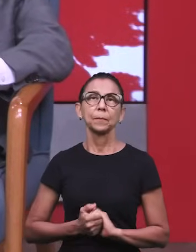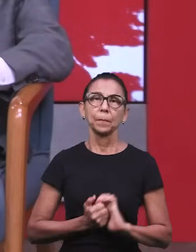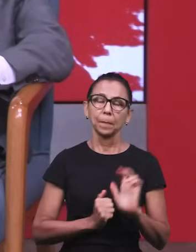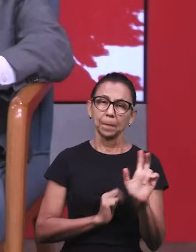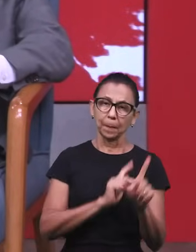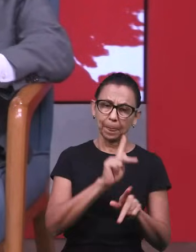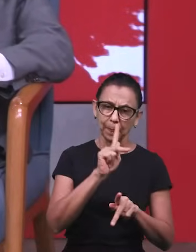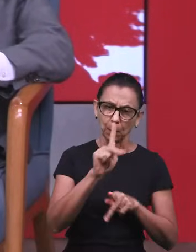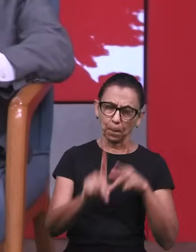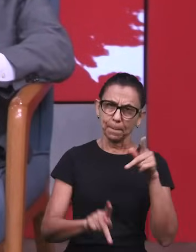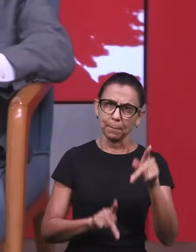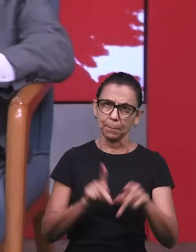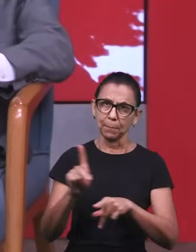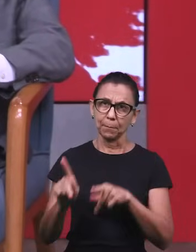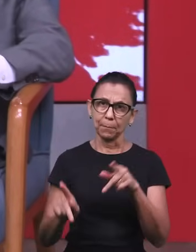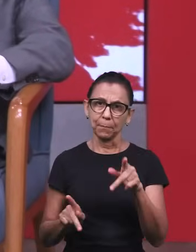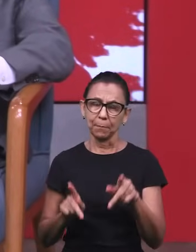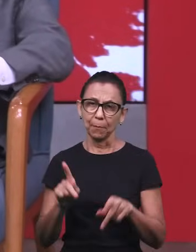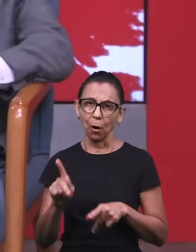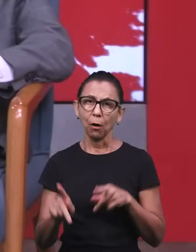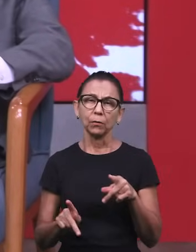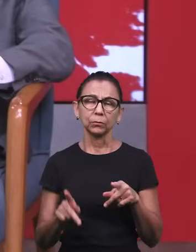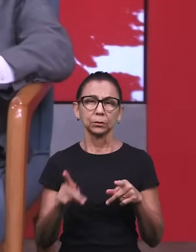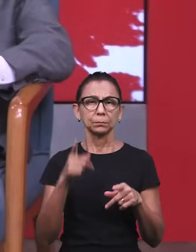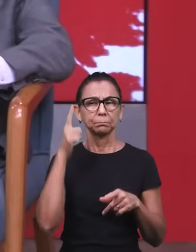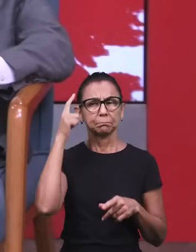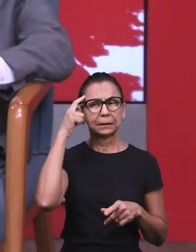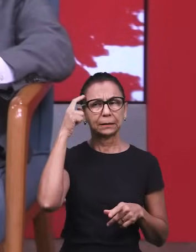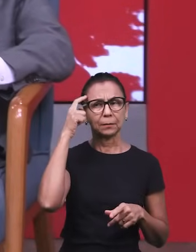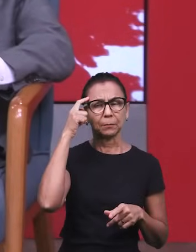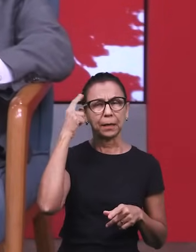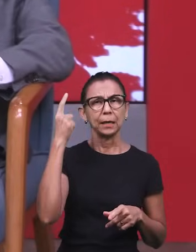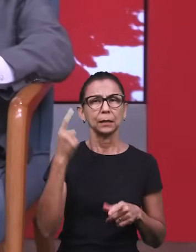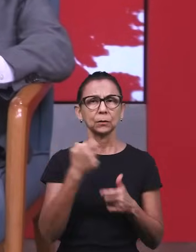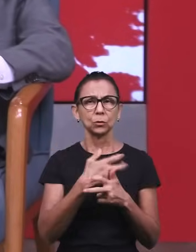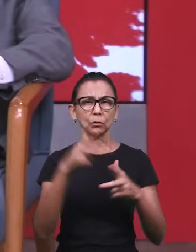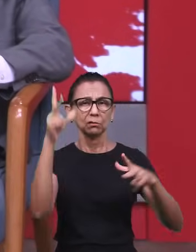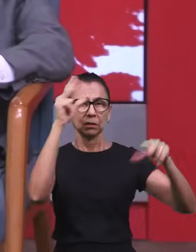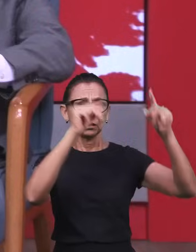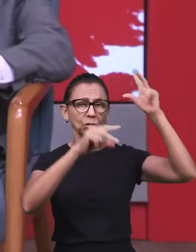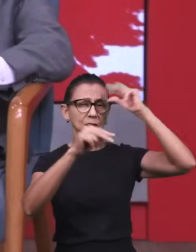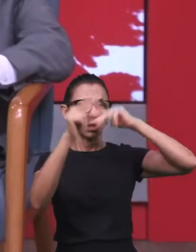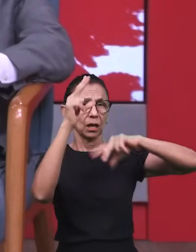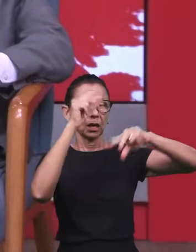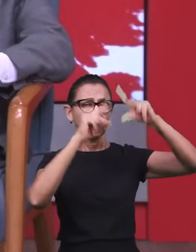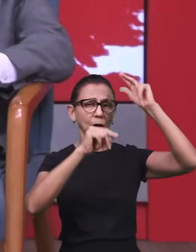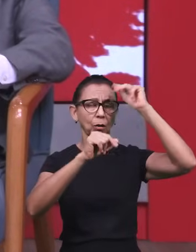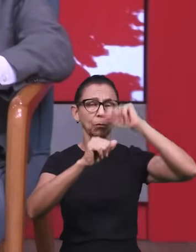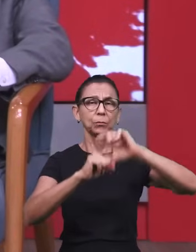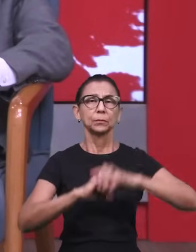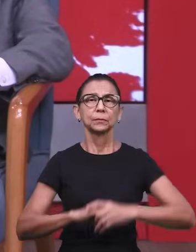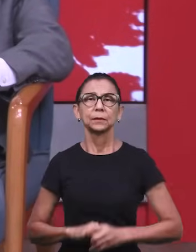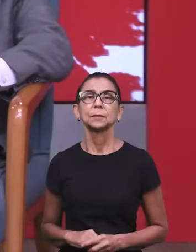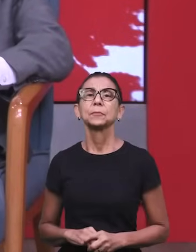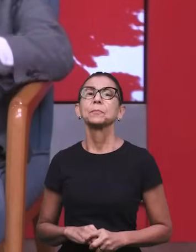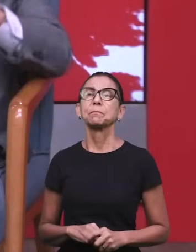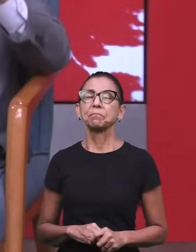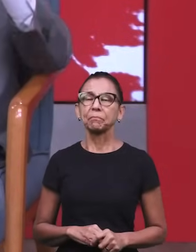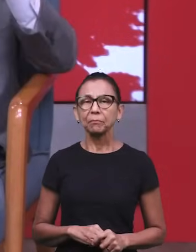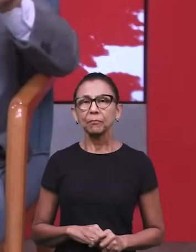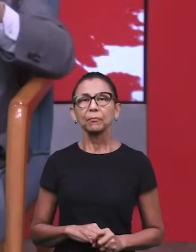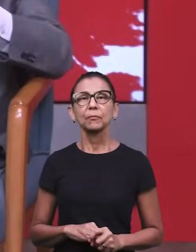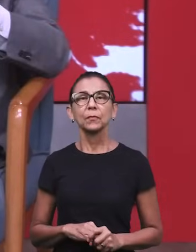os povos o pensamento dos povos imaginam coisas vãs e é o que tá acontecendo esse foi o centro